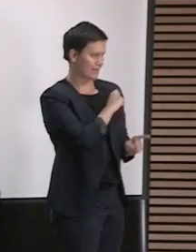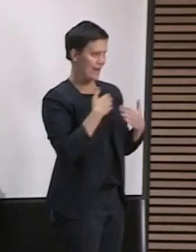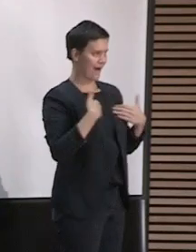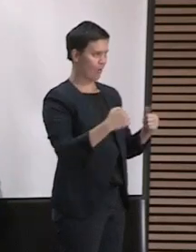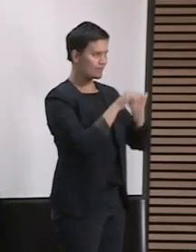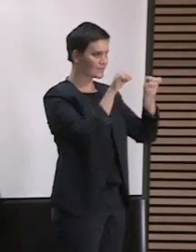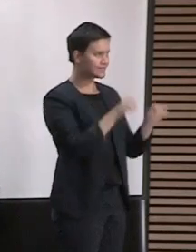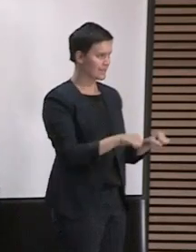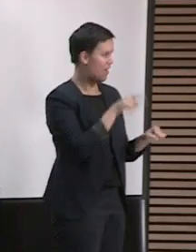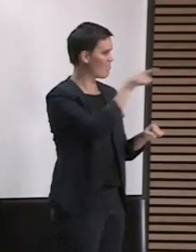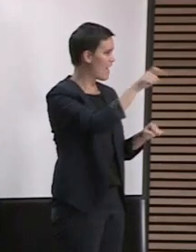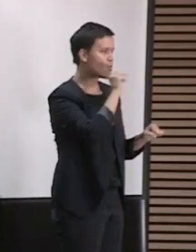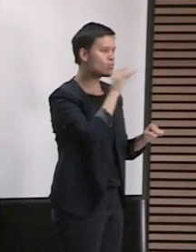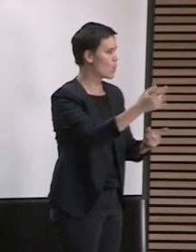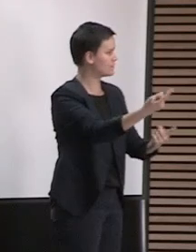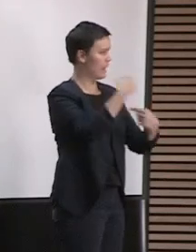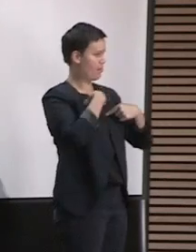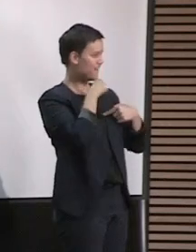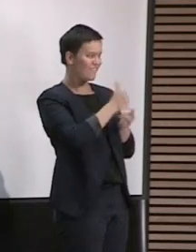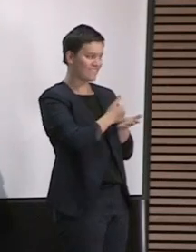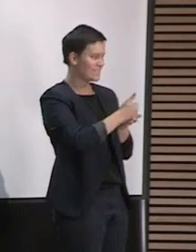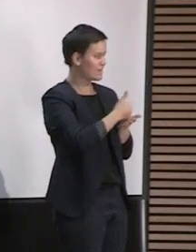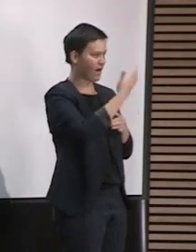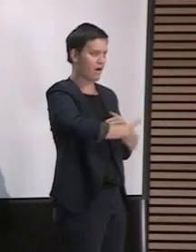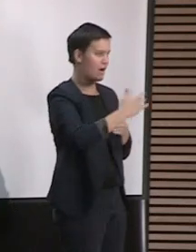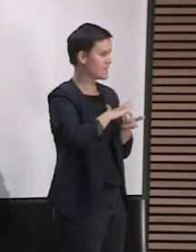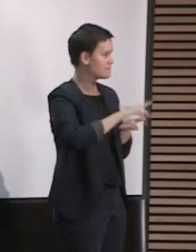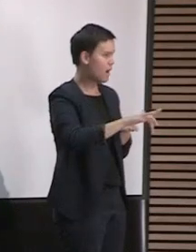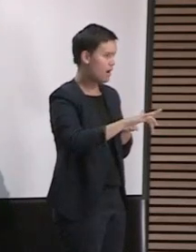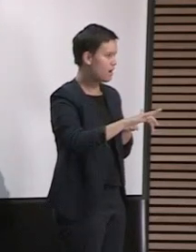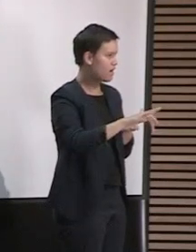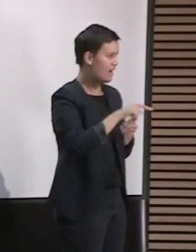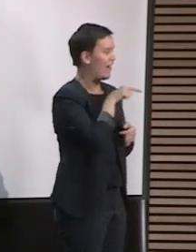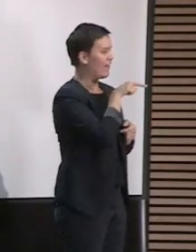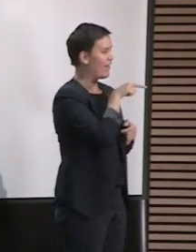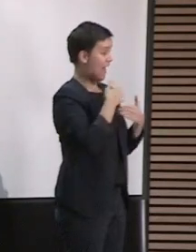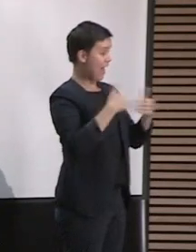engari ko ta taatau e korero ana ki nga tangata. Me haere koe ki te whakamatau kia whakamatautauhia, a ka taea